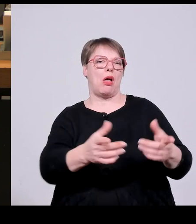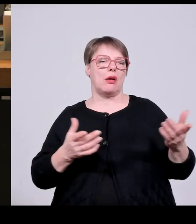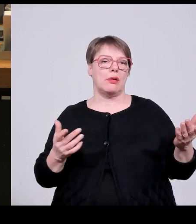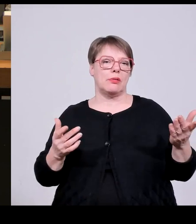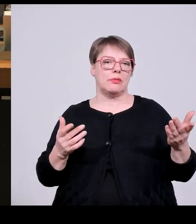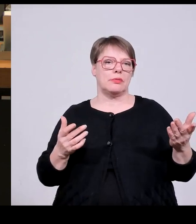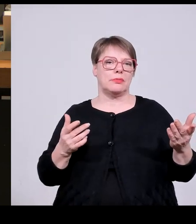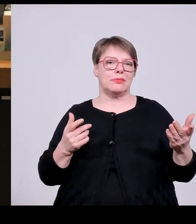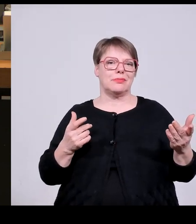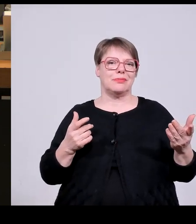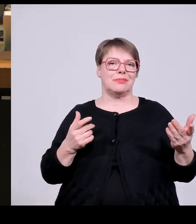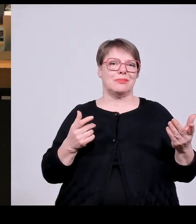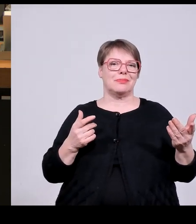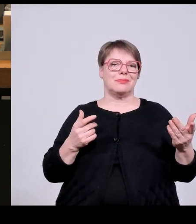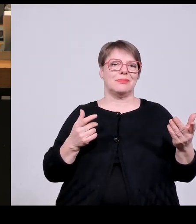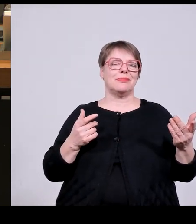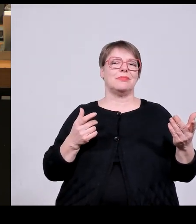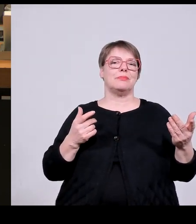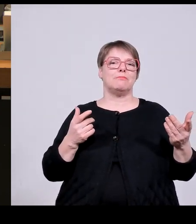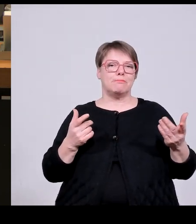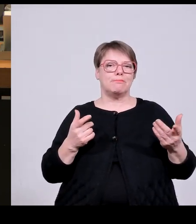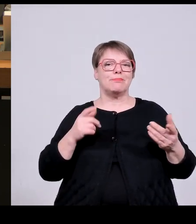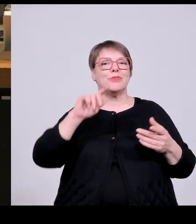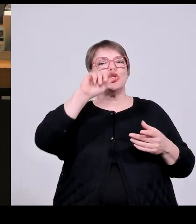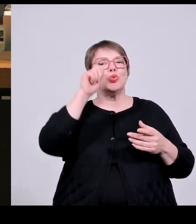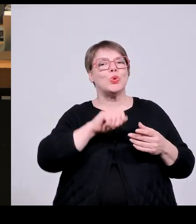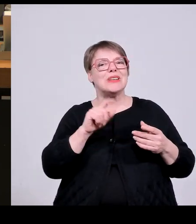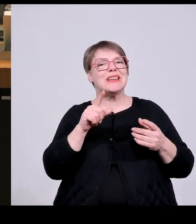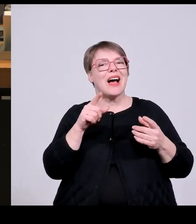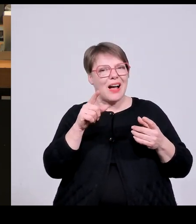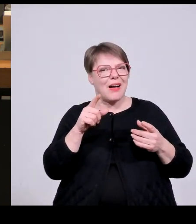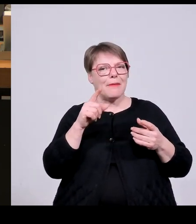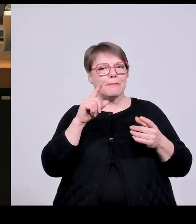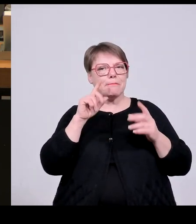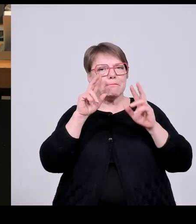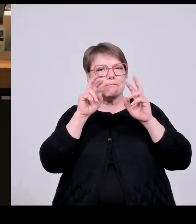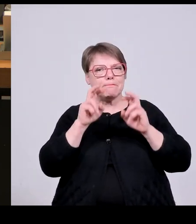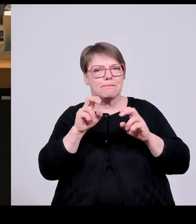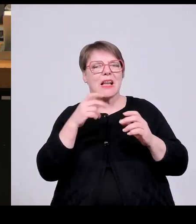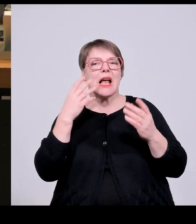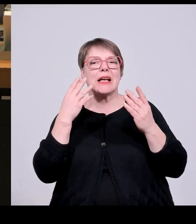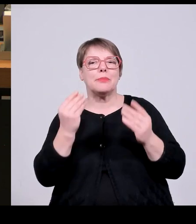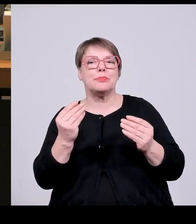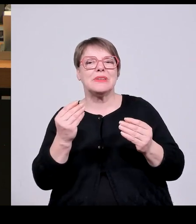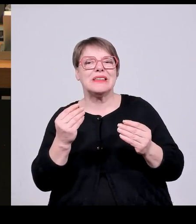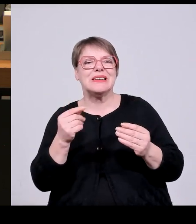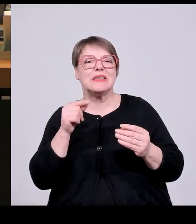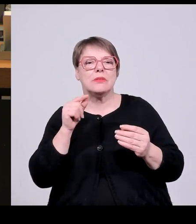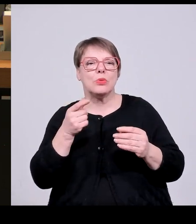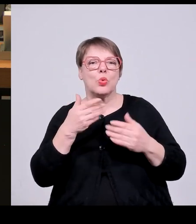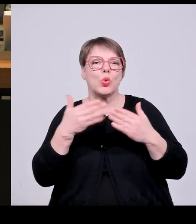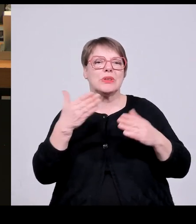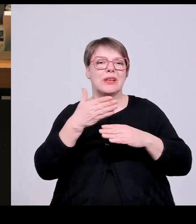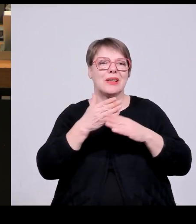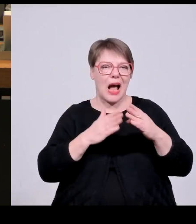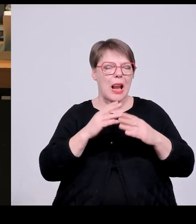des Dachflächen Bestandes auf denkmalgeschützten Gebäuden. Ich denke, diese Zahlen machen deutlich, dass die Beschränkung